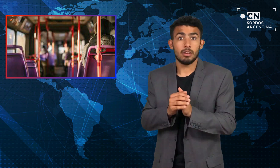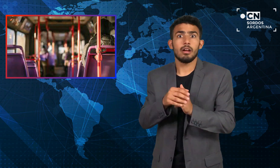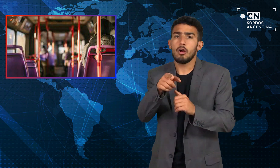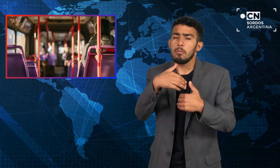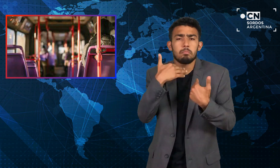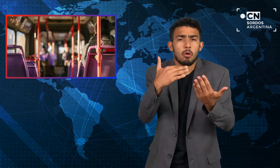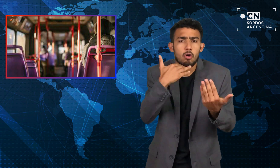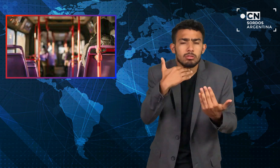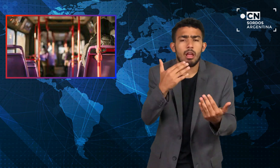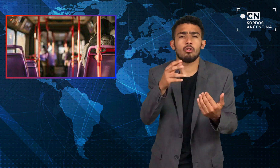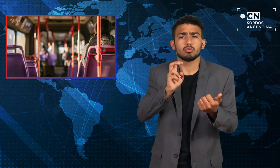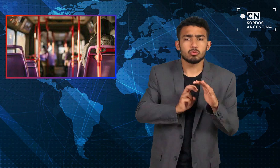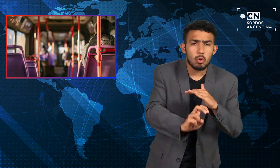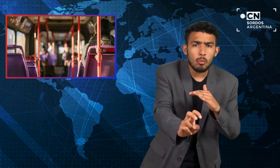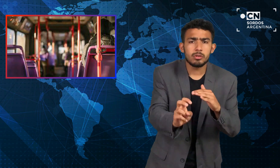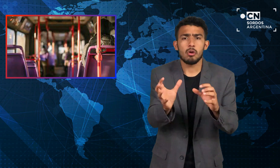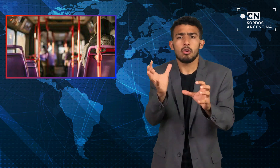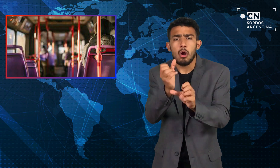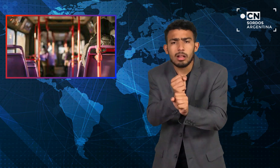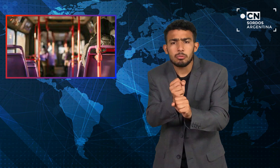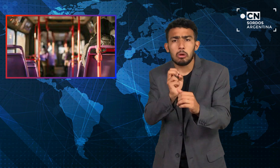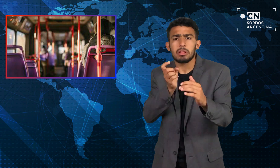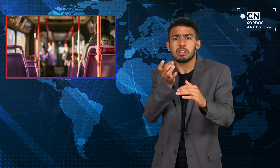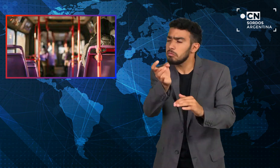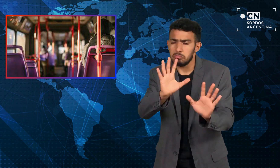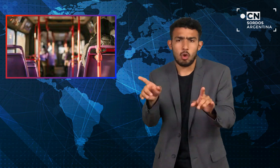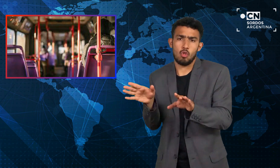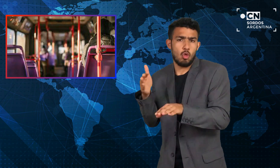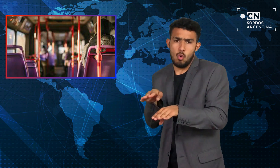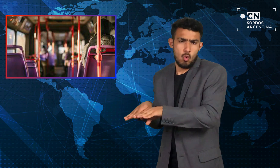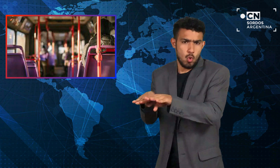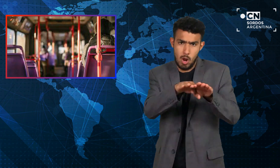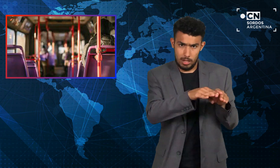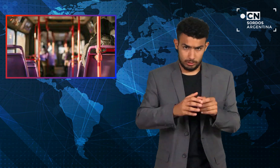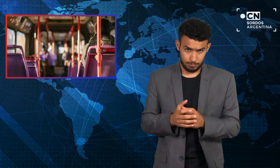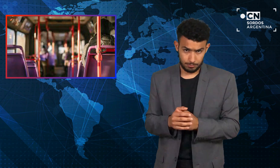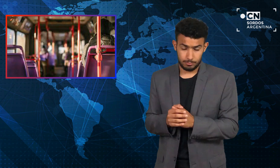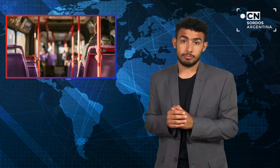máximas para trenes, subtes y colectivos.